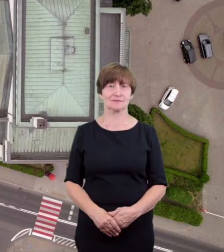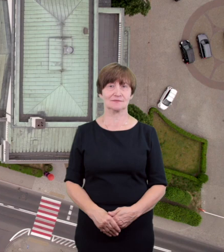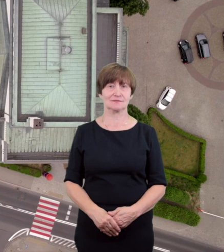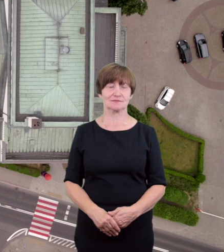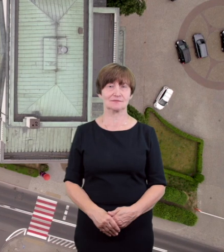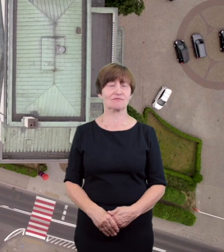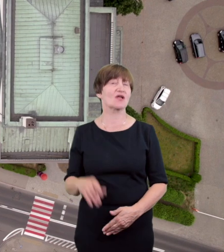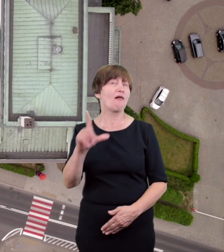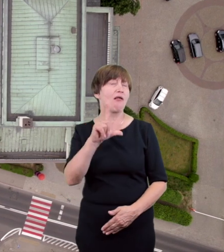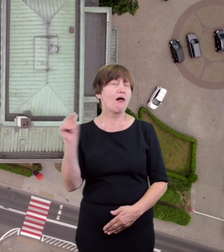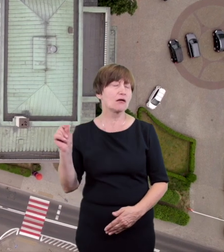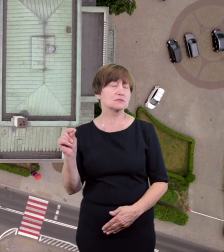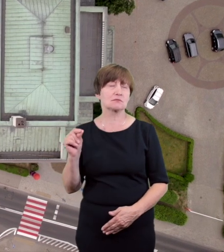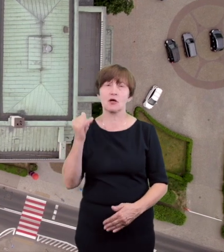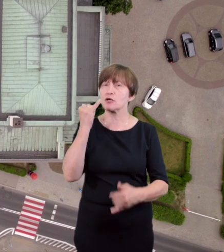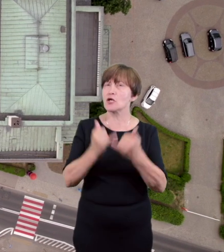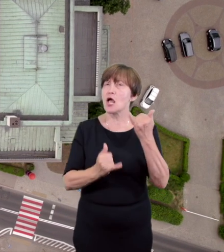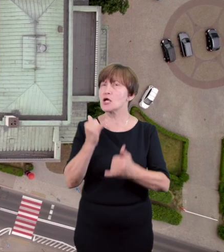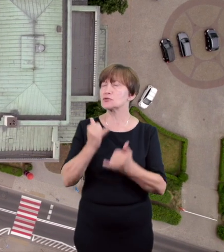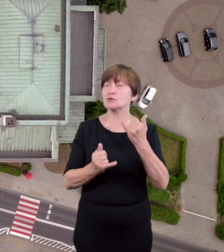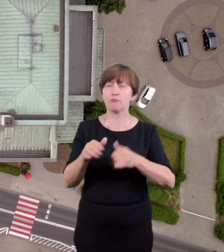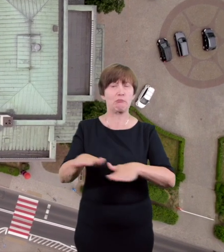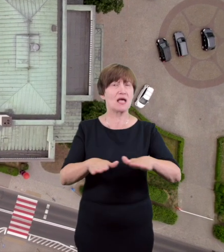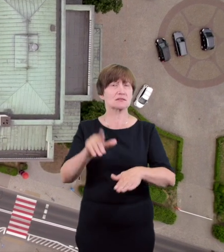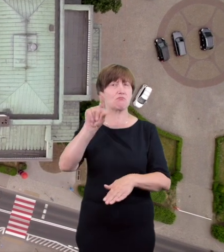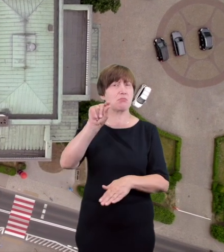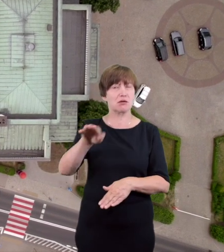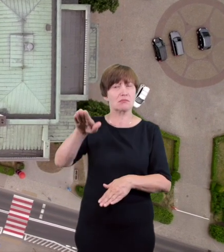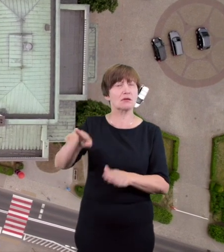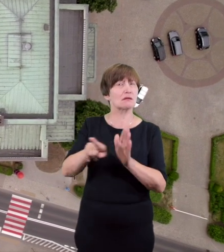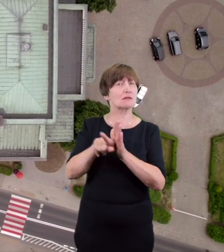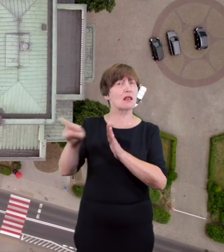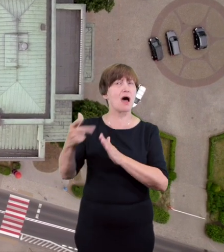w przypadku kiedy dedykowane miejsce parkingowe byłoby już zajęte istnieje